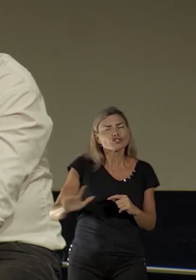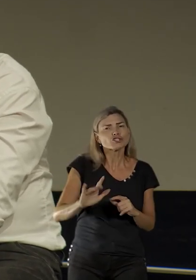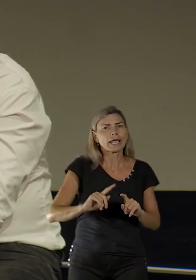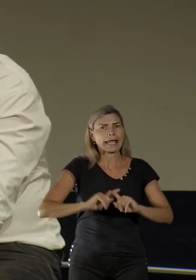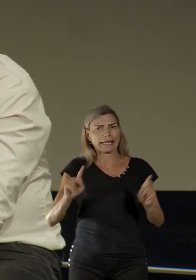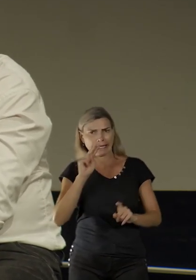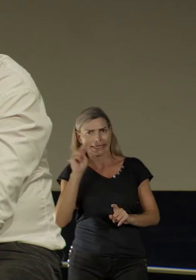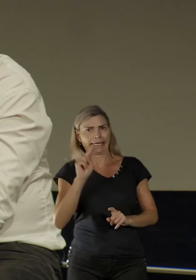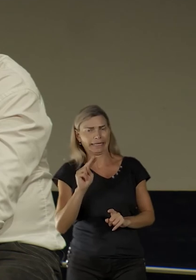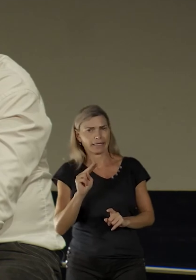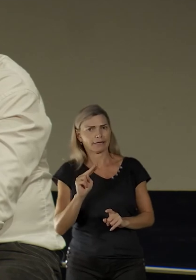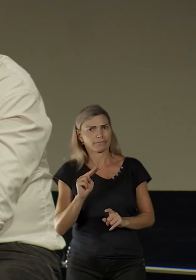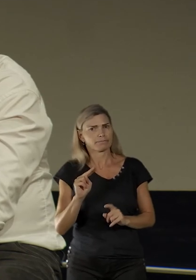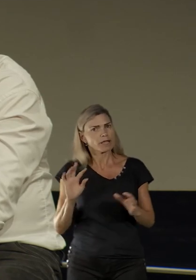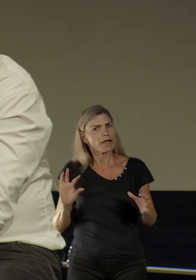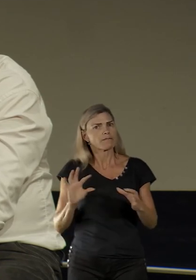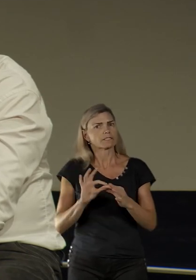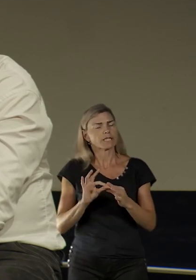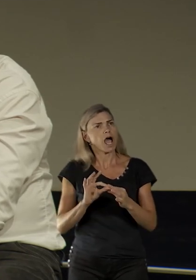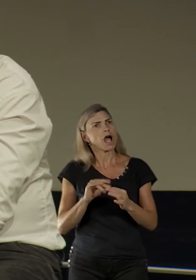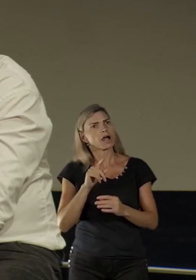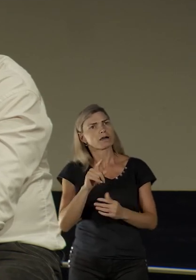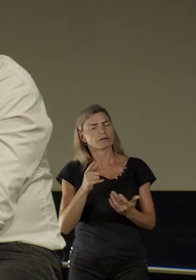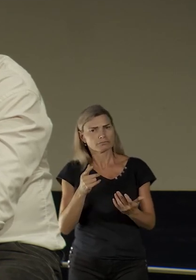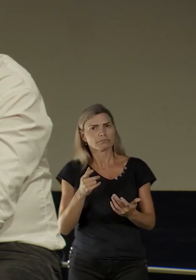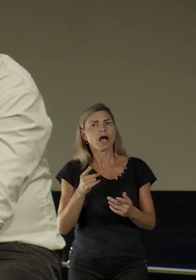Hodně zjednodušeně ve vztahu k individuální automobilové dopravě.